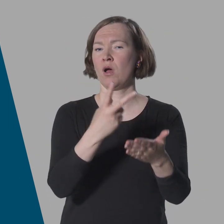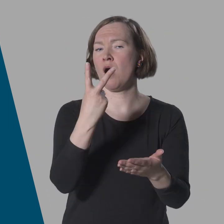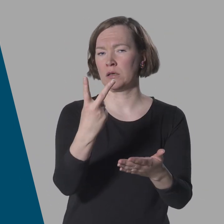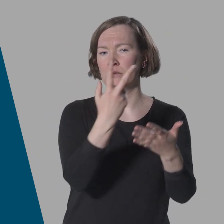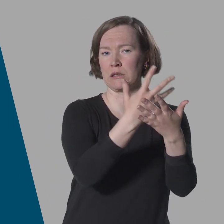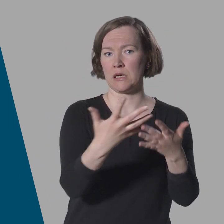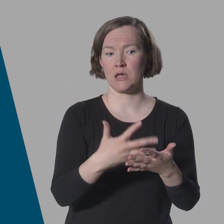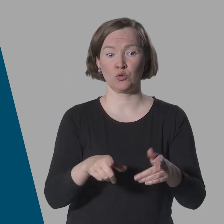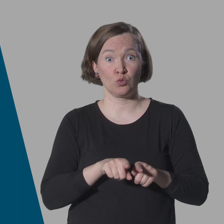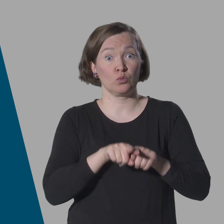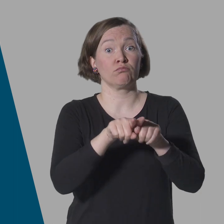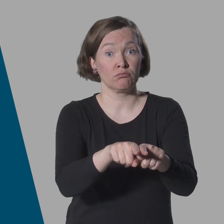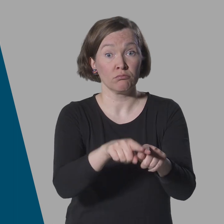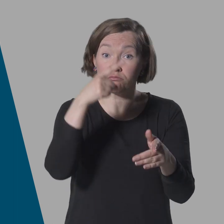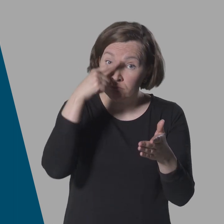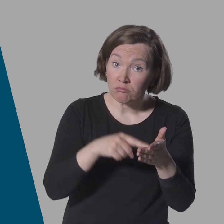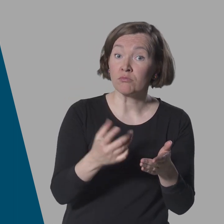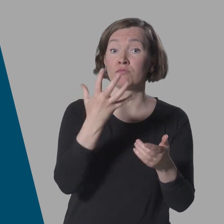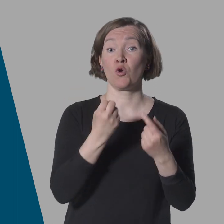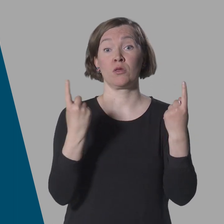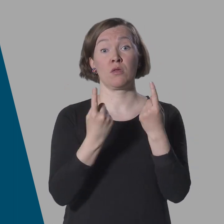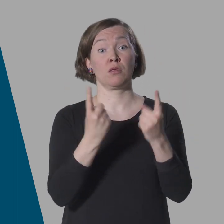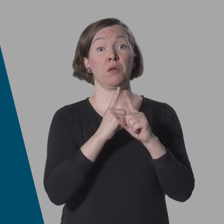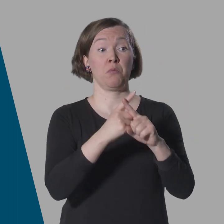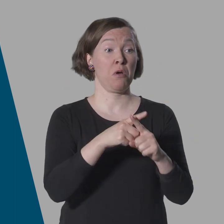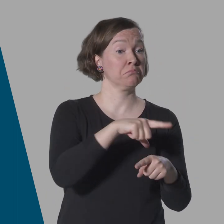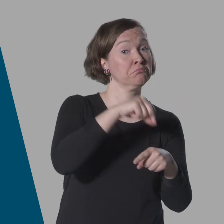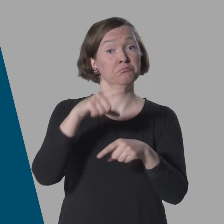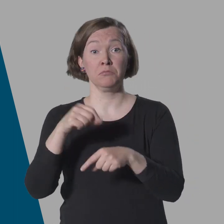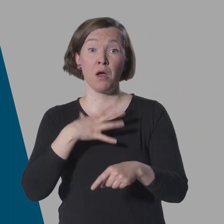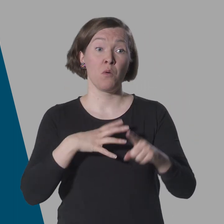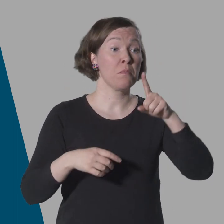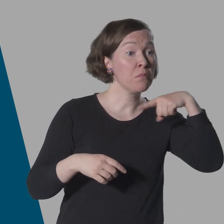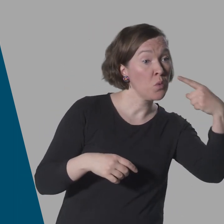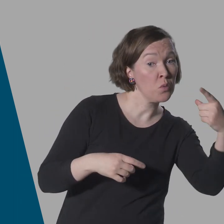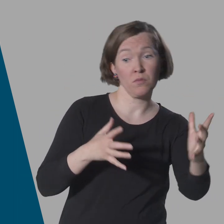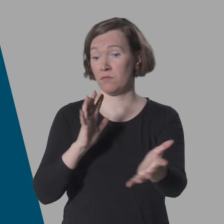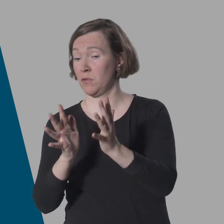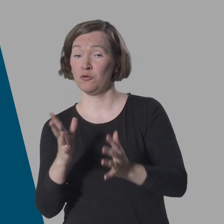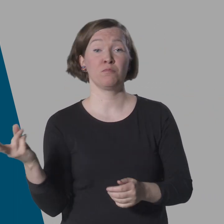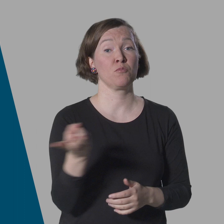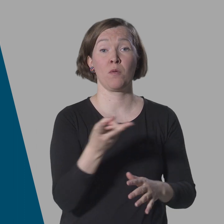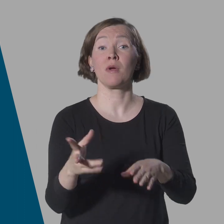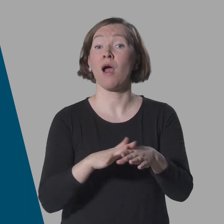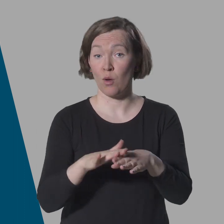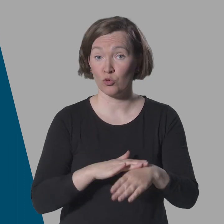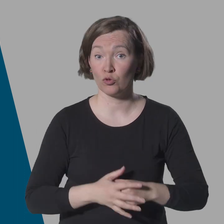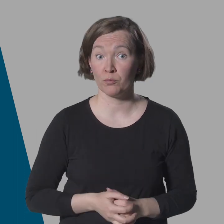tasapainoinen kaksikielisyys, jolloin sekä puhuttu että viitottu kieli - ovat käytössä tilanteen mukaan.